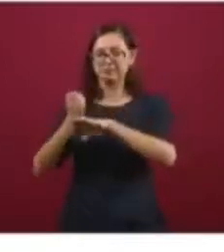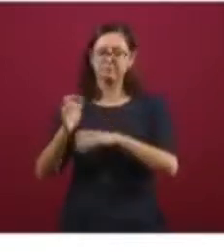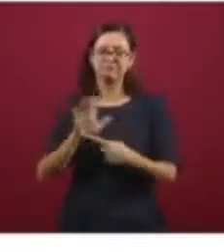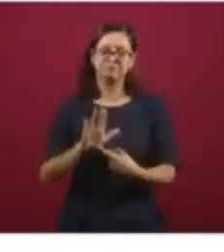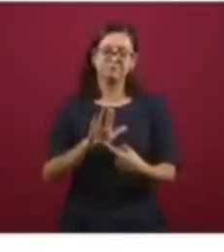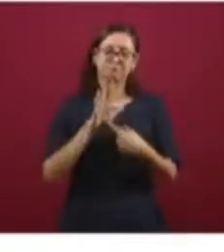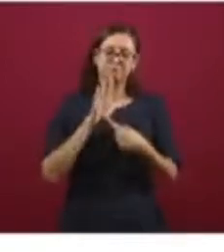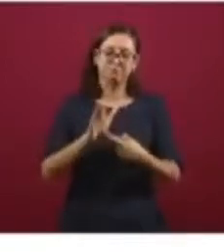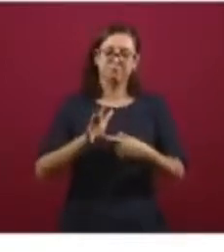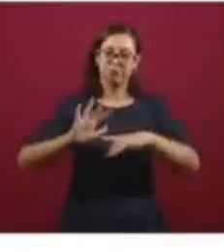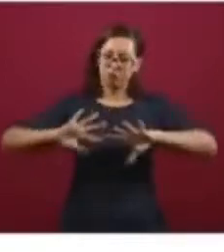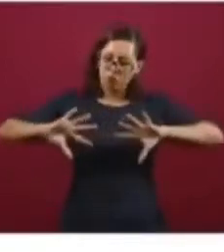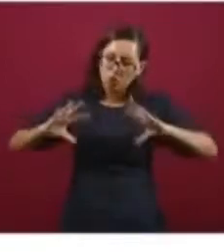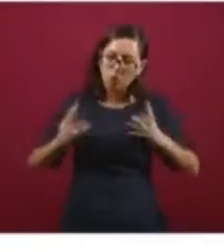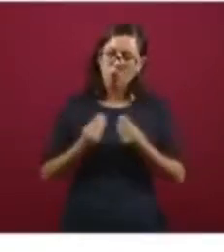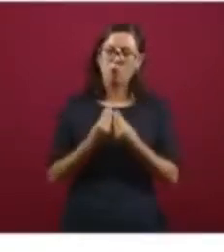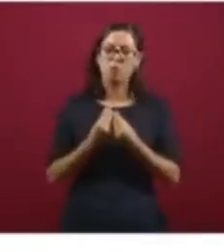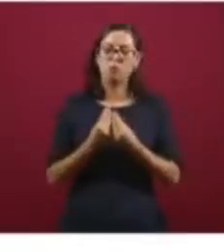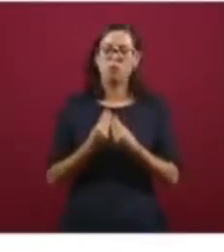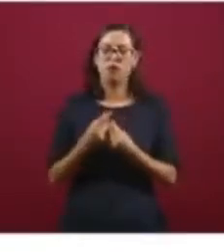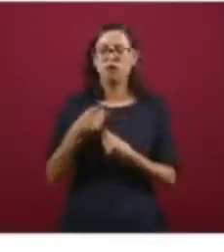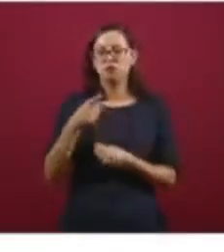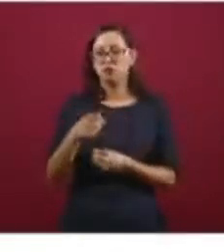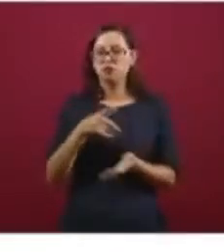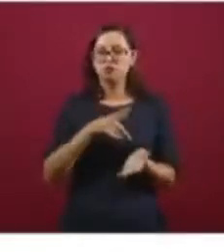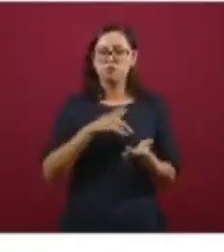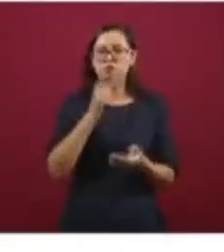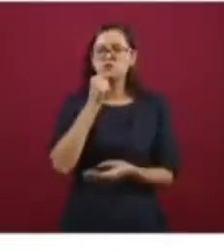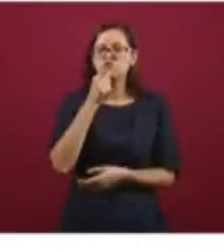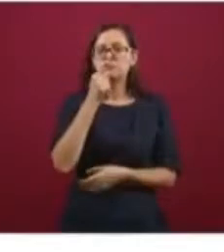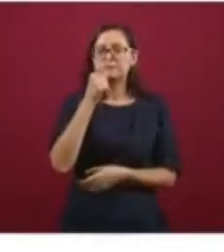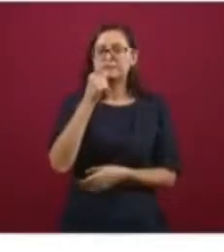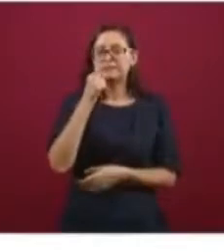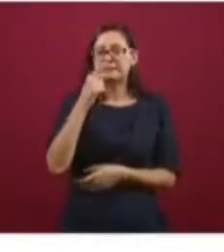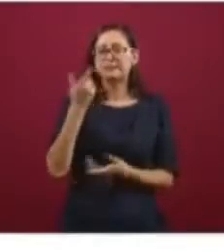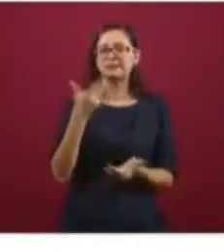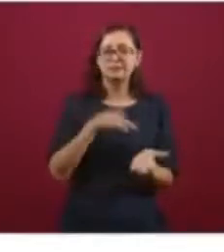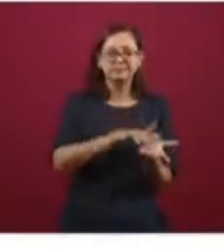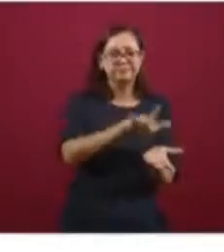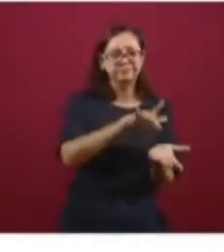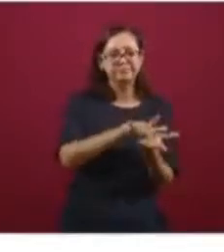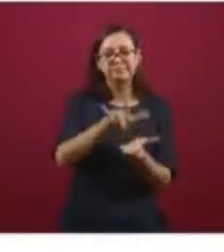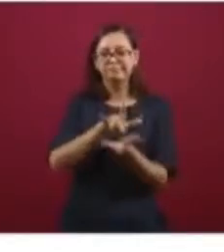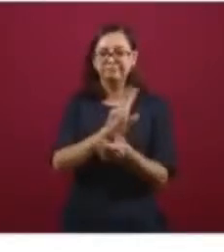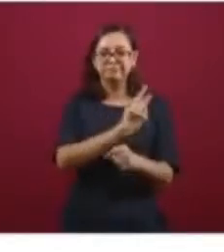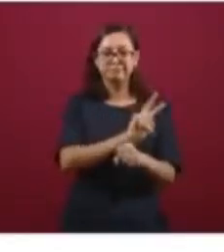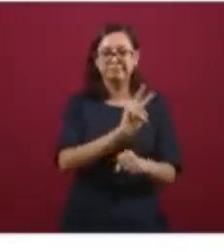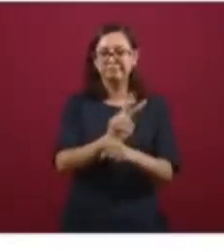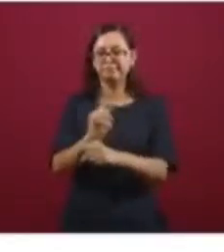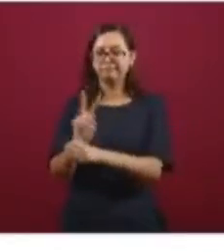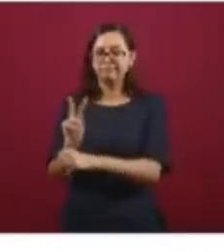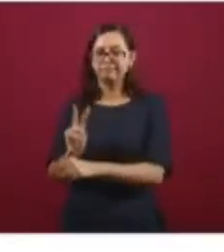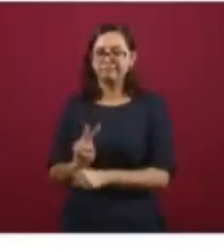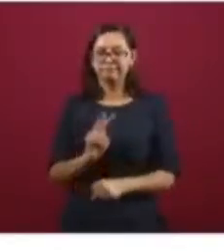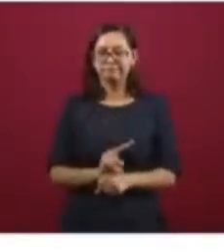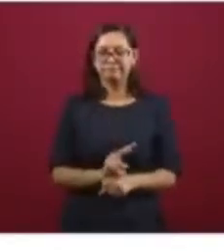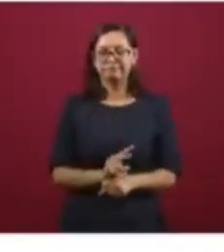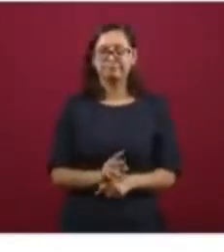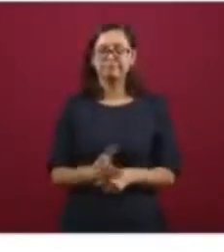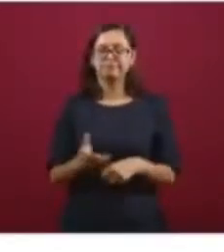el total de efectivos que la Federación aporta para, en el caso de la Guardia Nacional, directamente